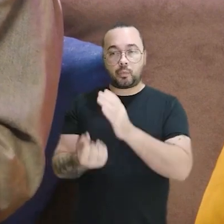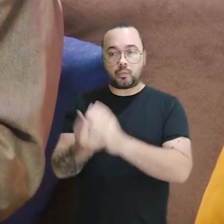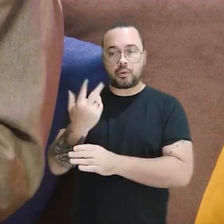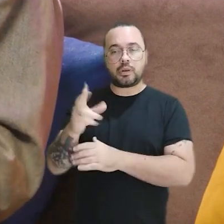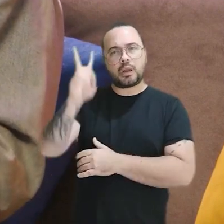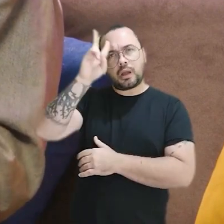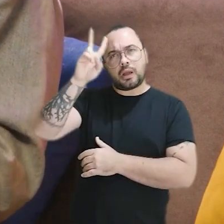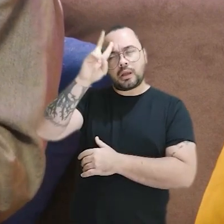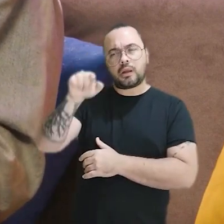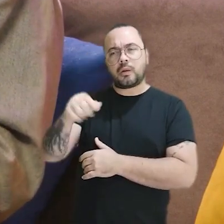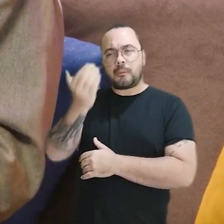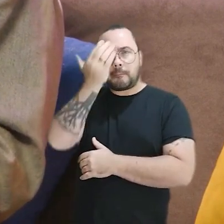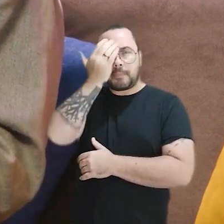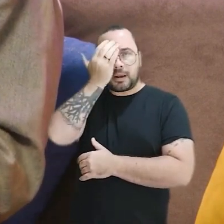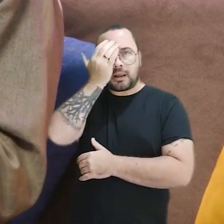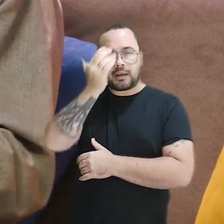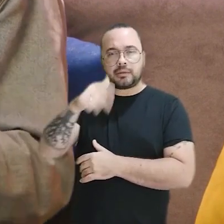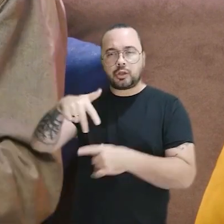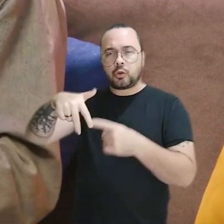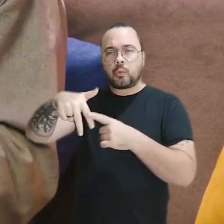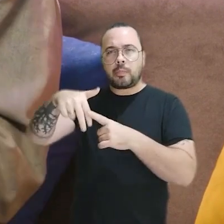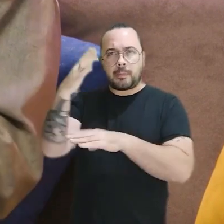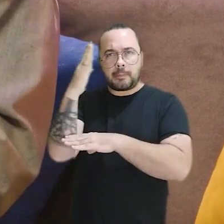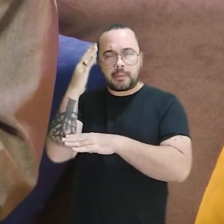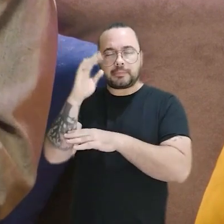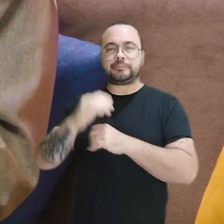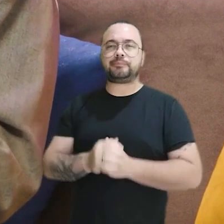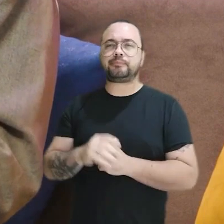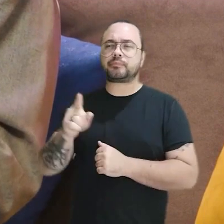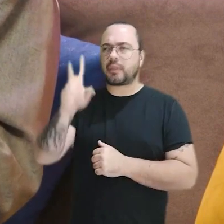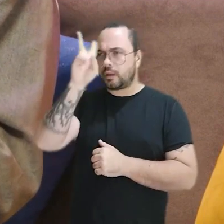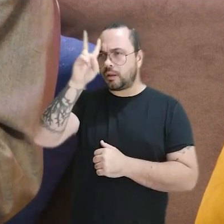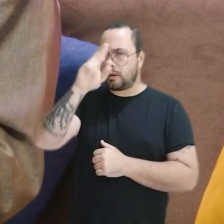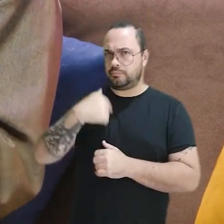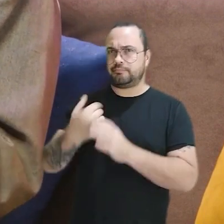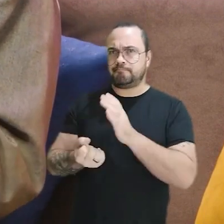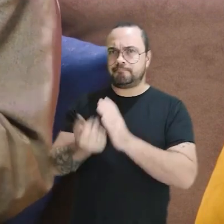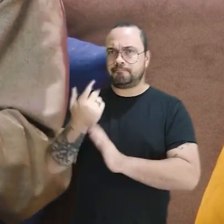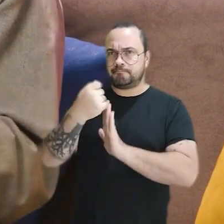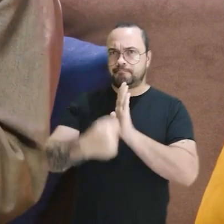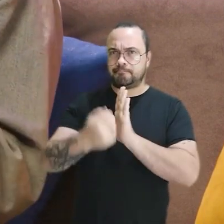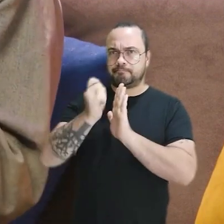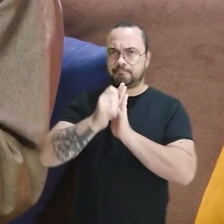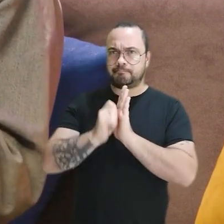o pirata do pau de pau, que é um... Uma história original que eu criei, e aí essa história, eu consegui fazer um... Um financiamento,